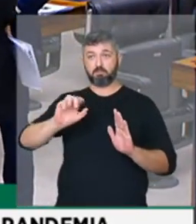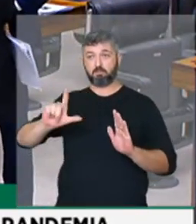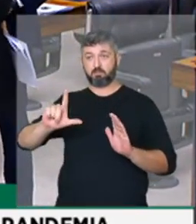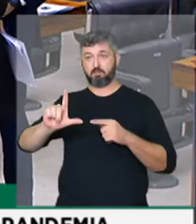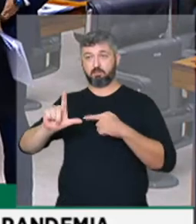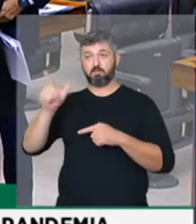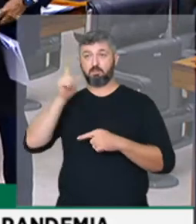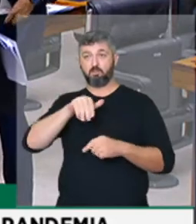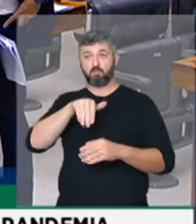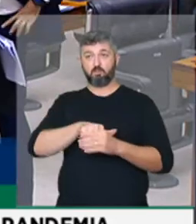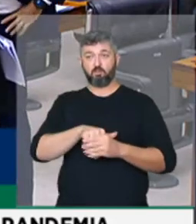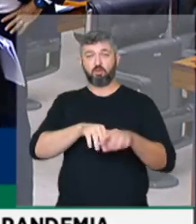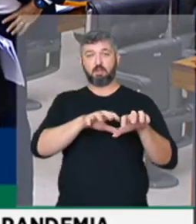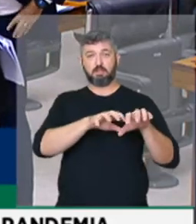EM SEPARADO DE UM ARTIGO DO